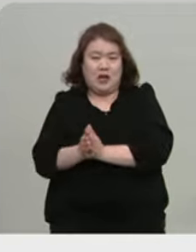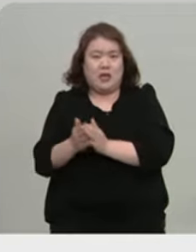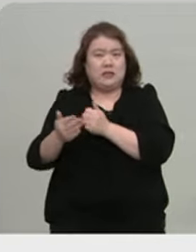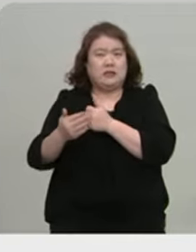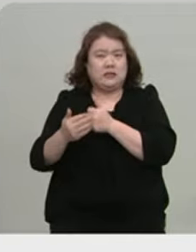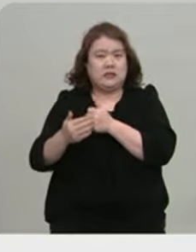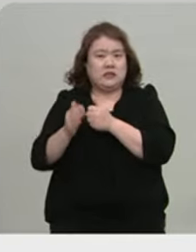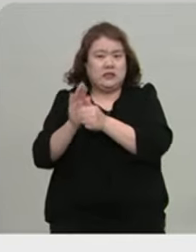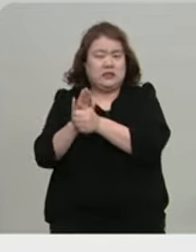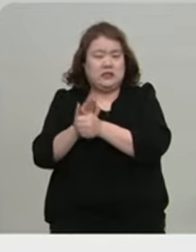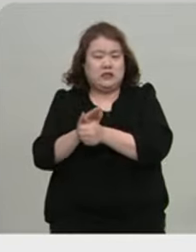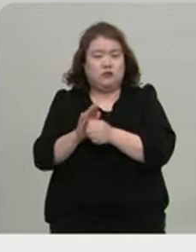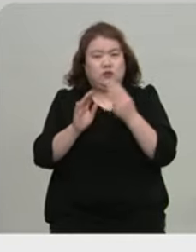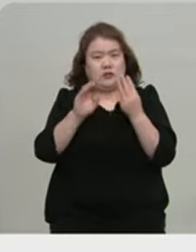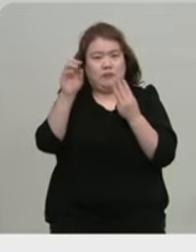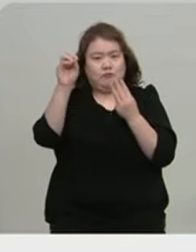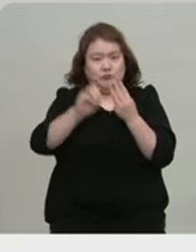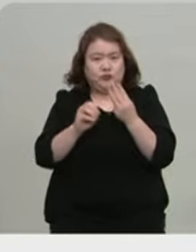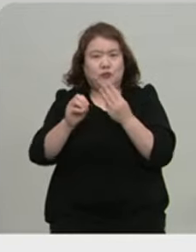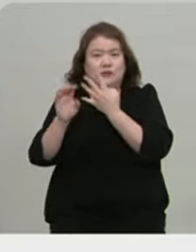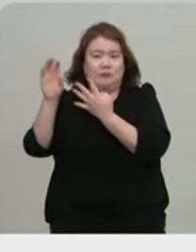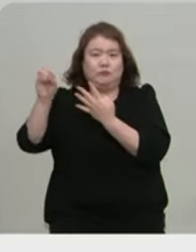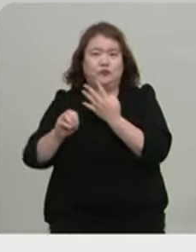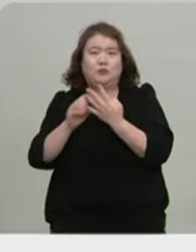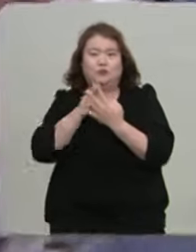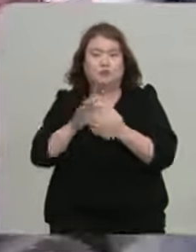3%와 4% 지지에 그쳤습니다.